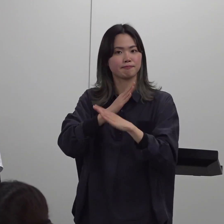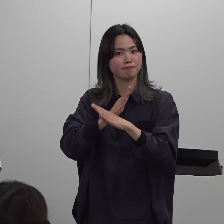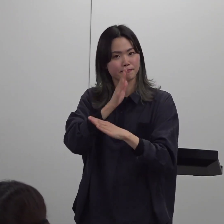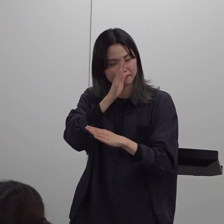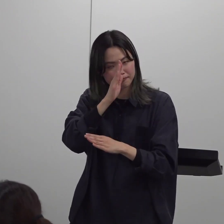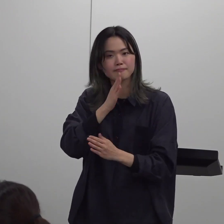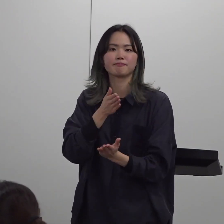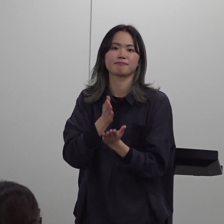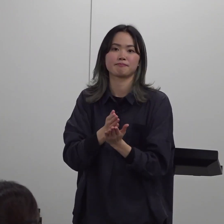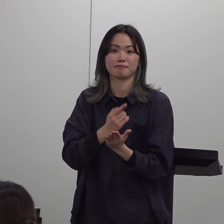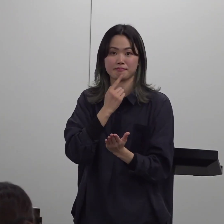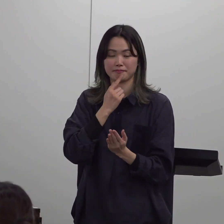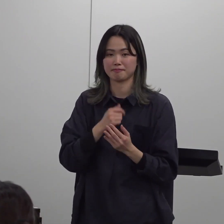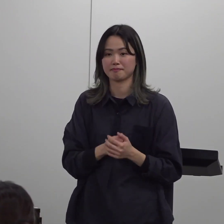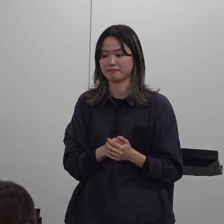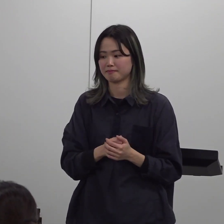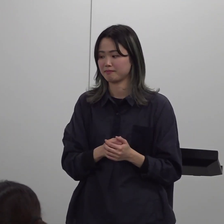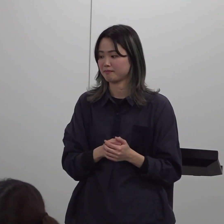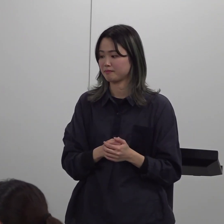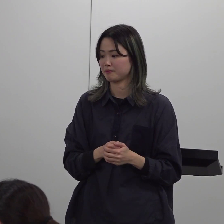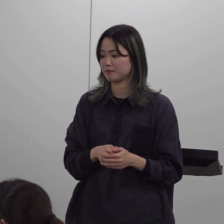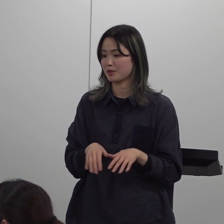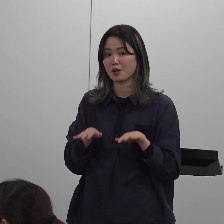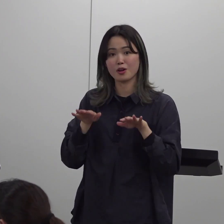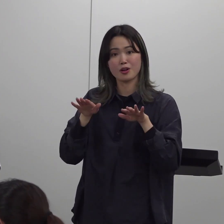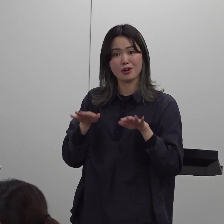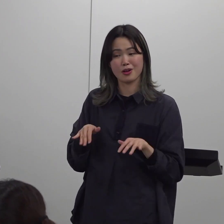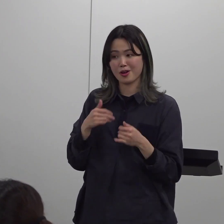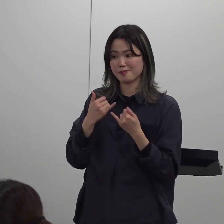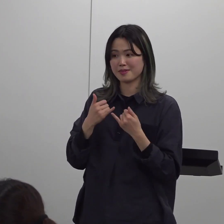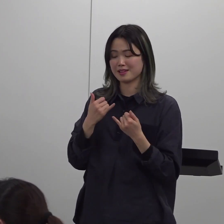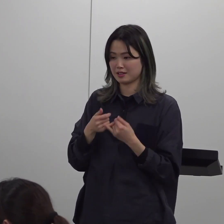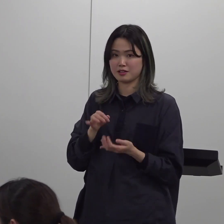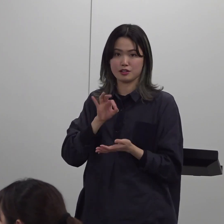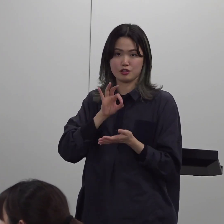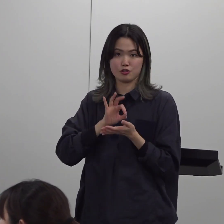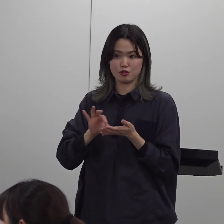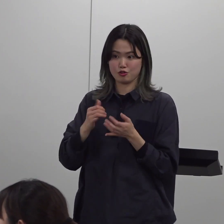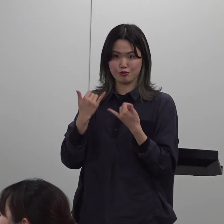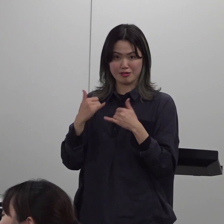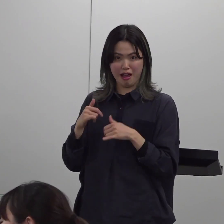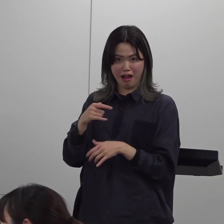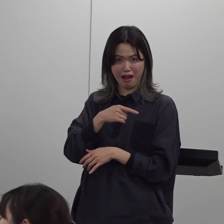もうね今日みたいなところでユーザーさんが今リラックスしていて